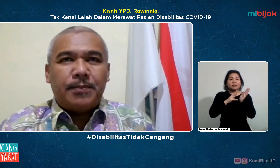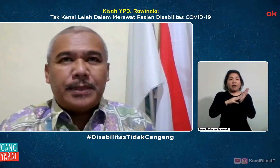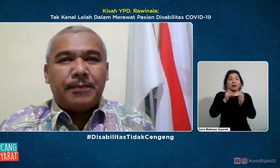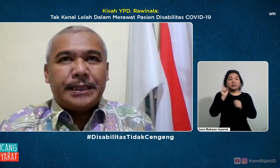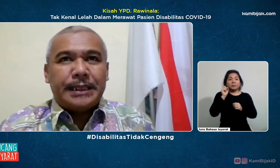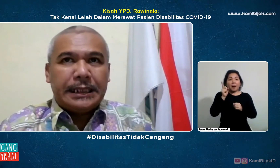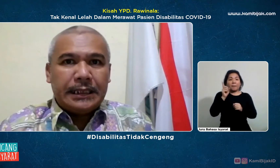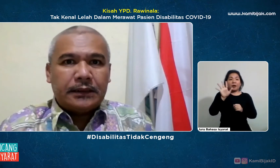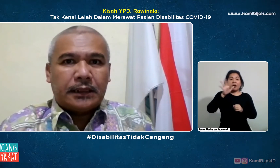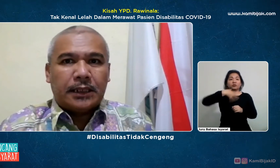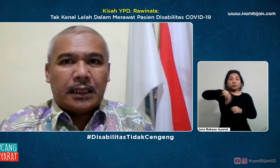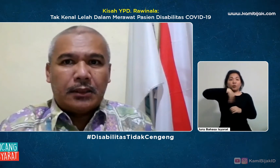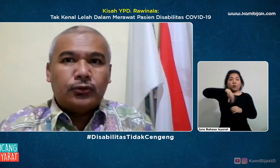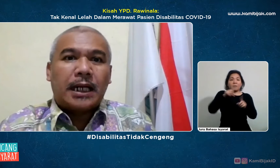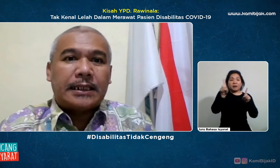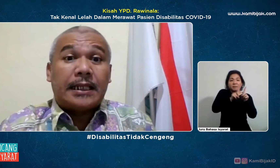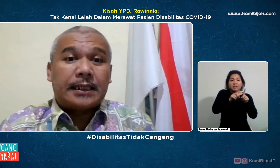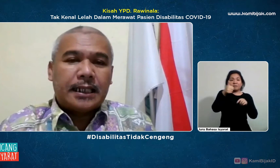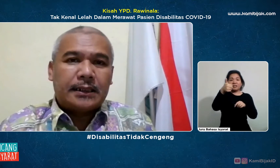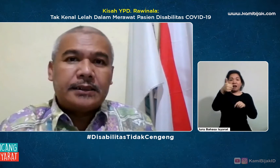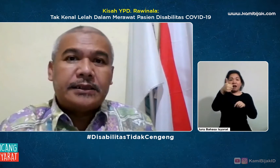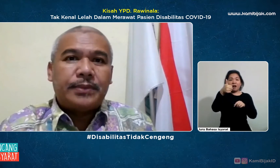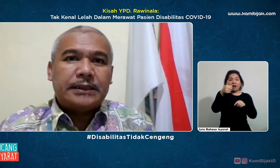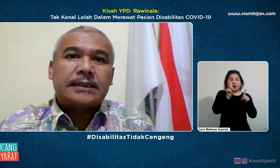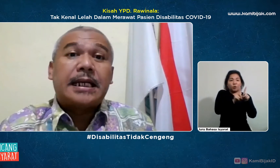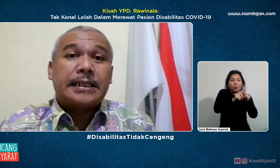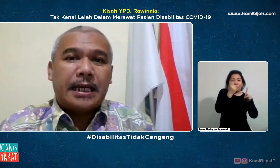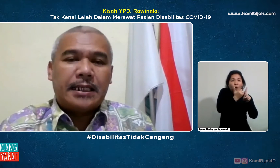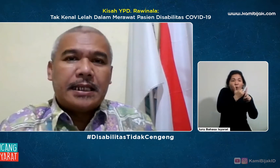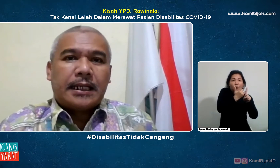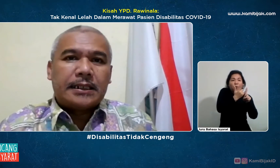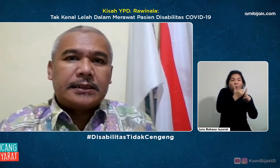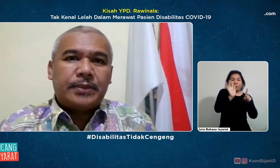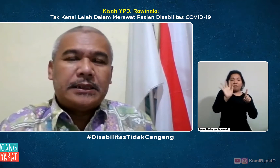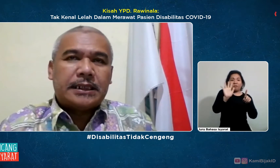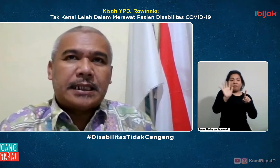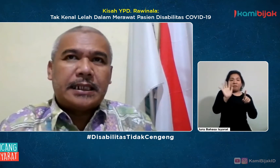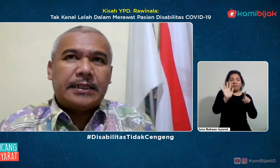Bisa mendampingi dan untuk anak-anak yang bisa beli tas ganda anak disabilitas.